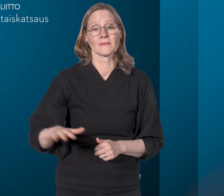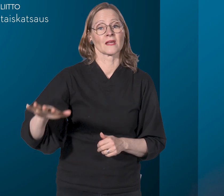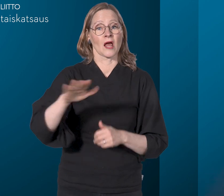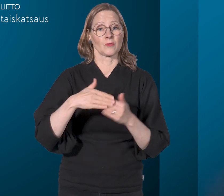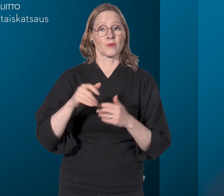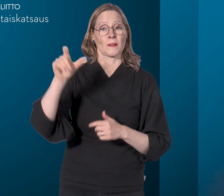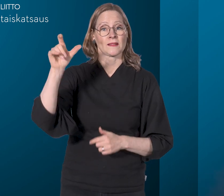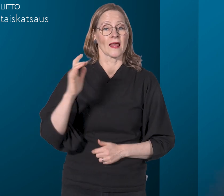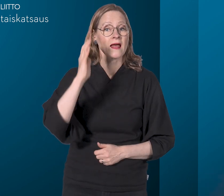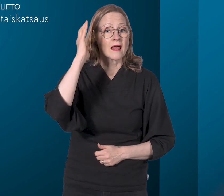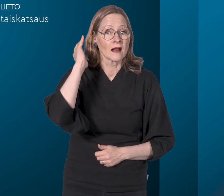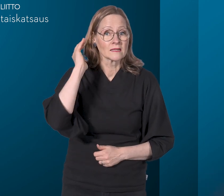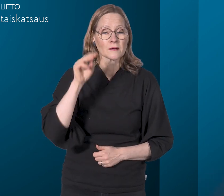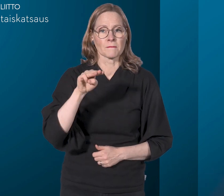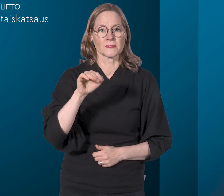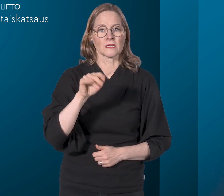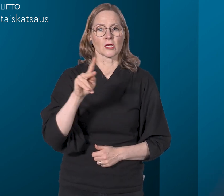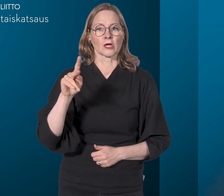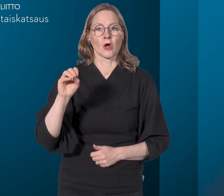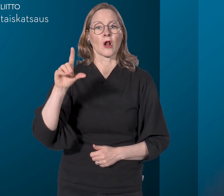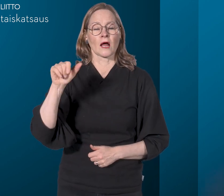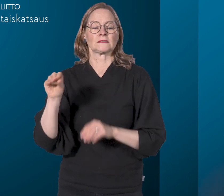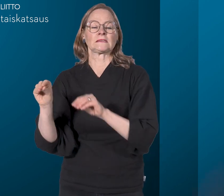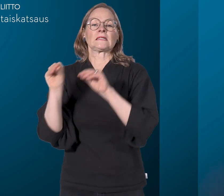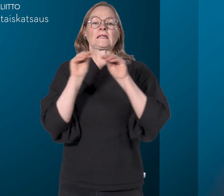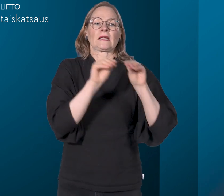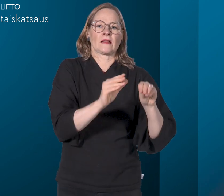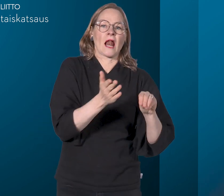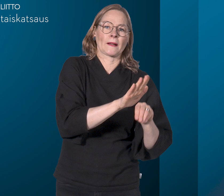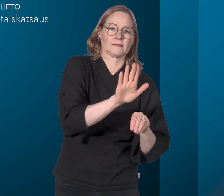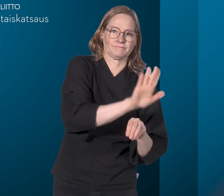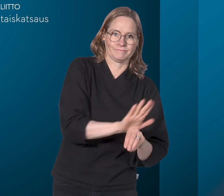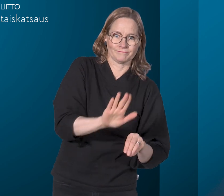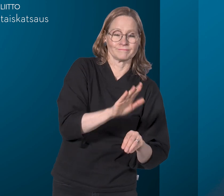Aluetyöntekijä Heli Mikkola siirtyy läntisemmälle alueelle, -